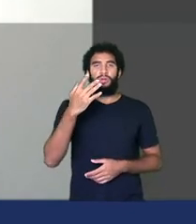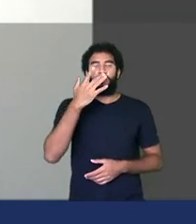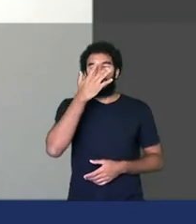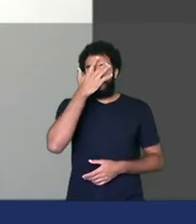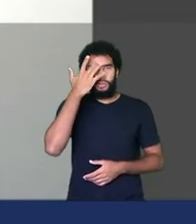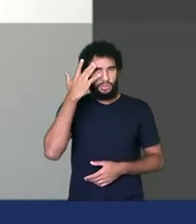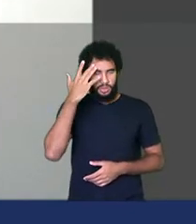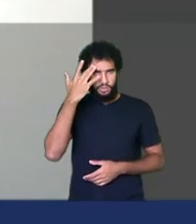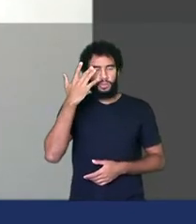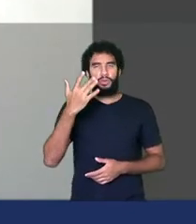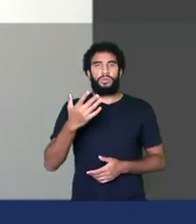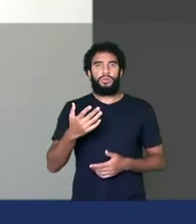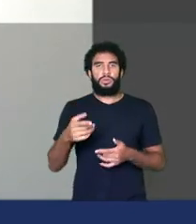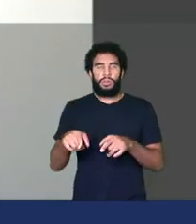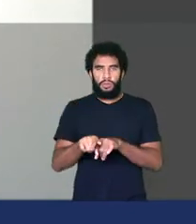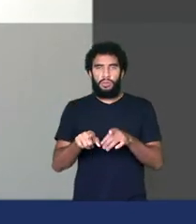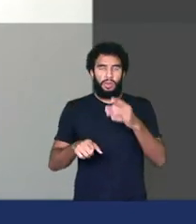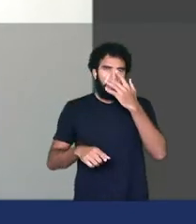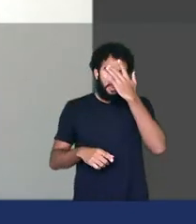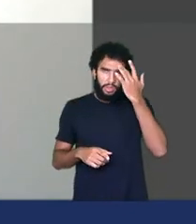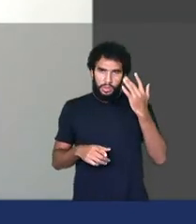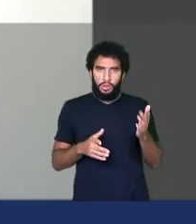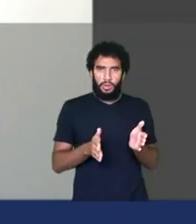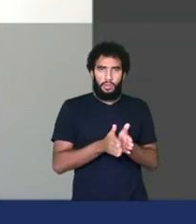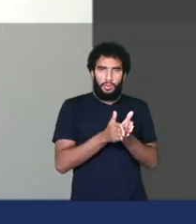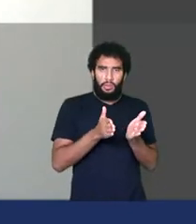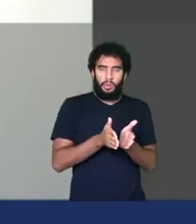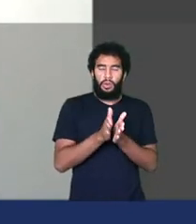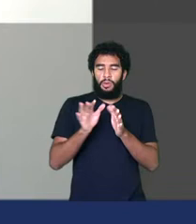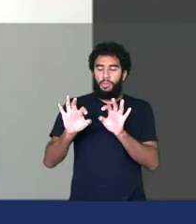EM DEFESA DOS MAIS POBRES, DAS FAMÍLIAS BRASILEIRAS, EM